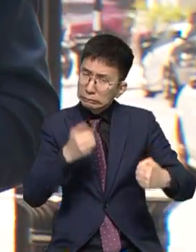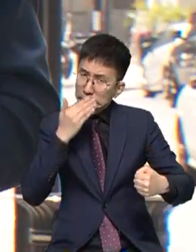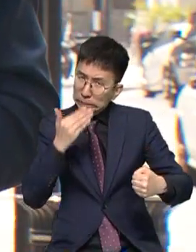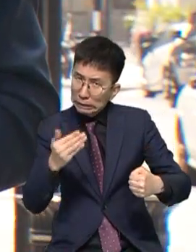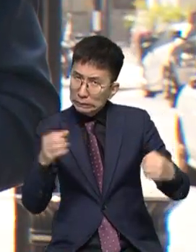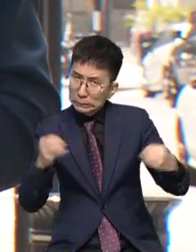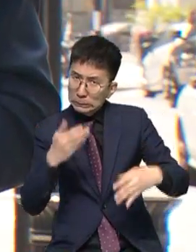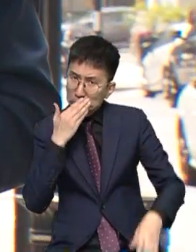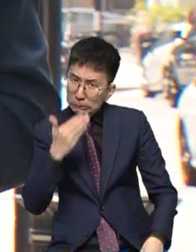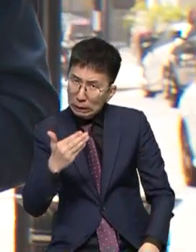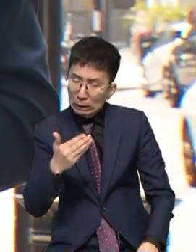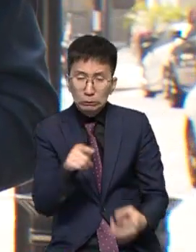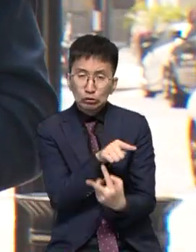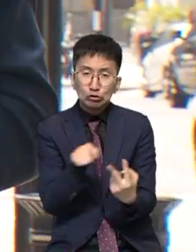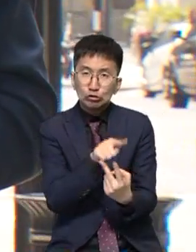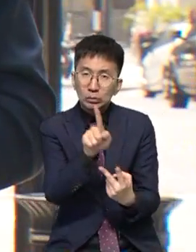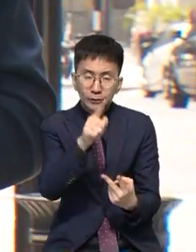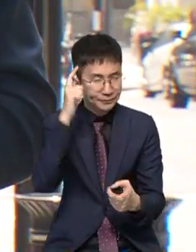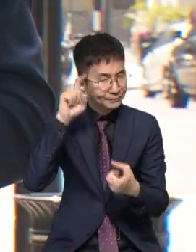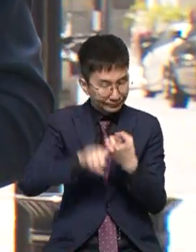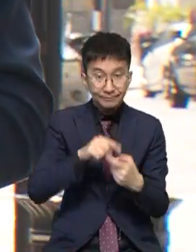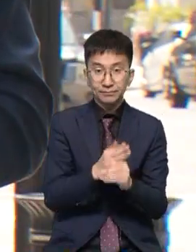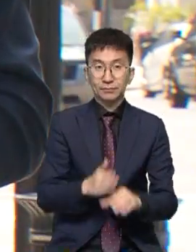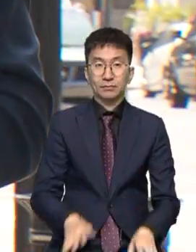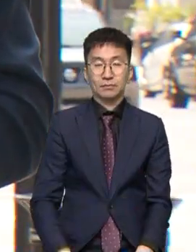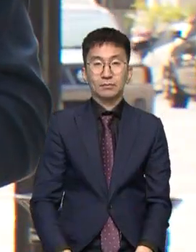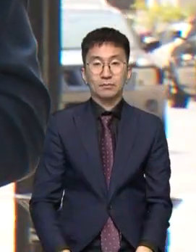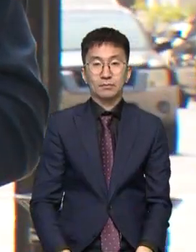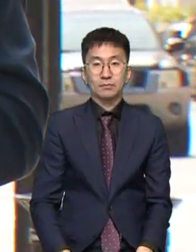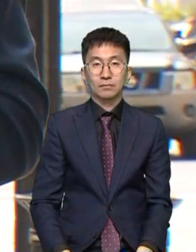계기가 될지 주목됩니다. 워싱턴에서 SBS 남승모입니다.